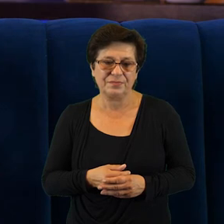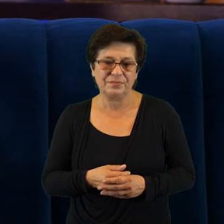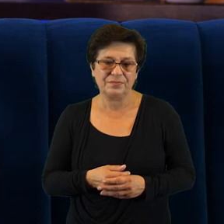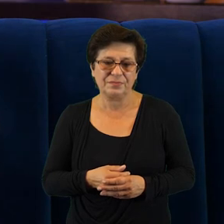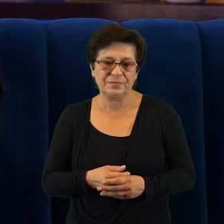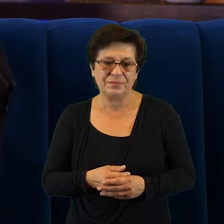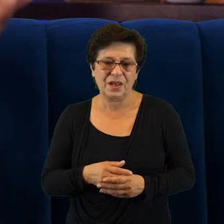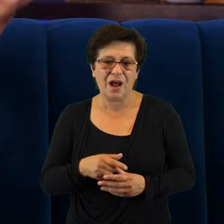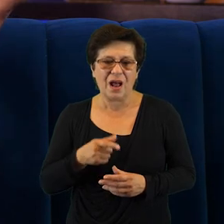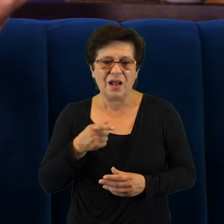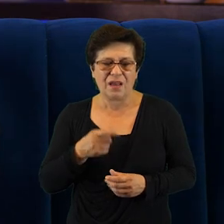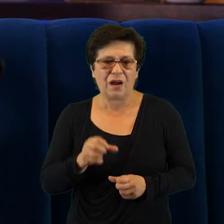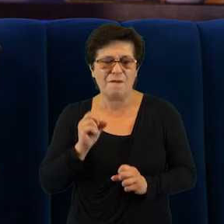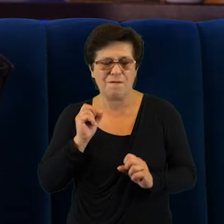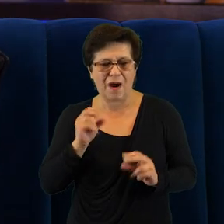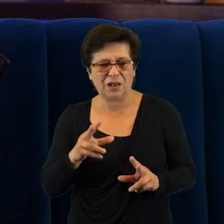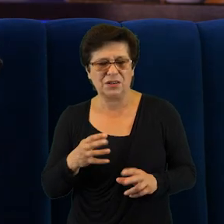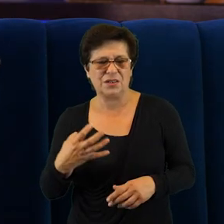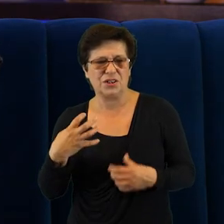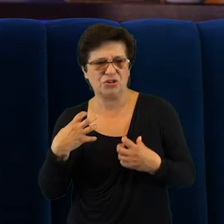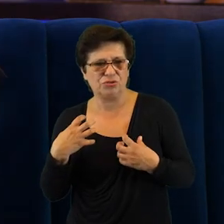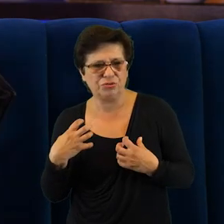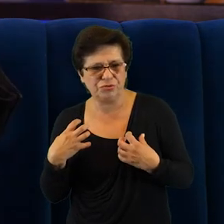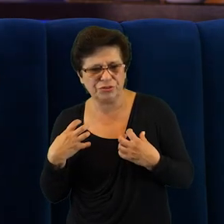takie fakty z życia wychwytywali w przypadku Słonimskiego